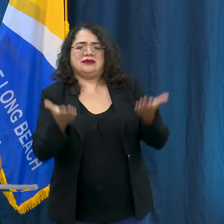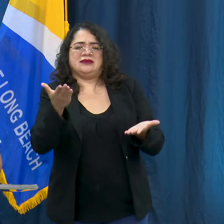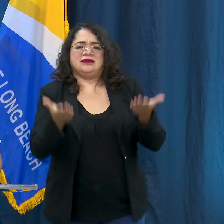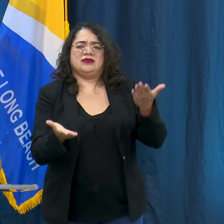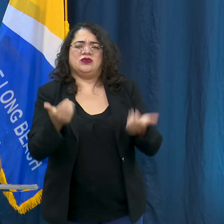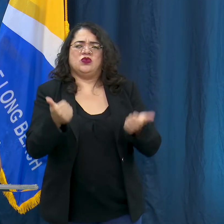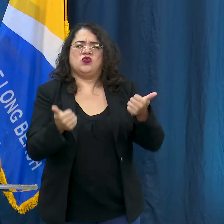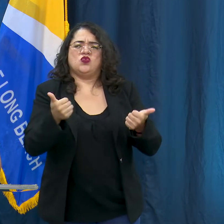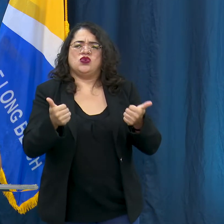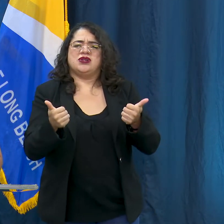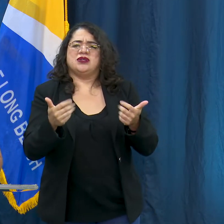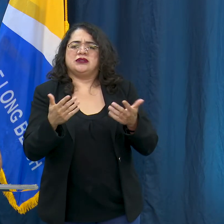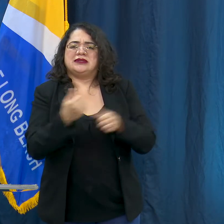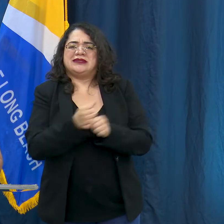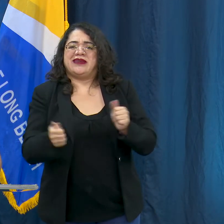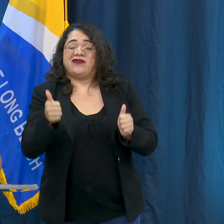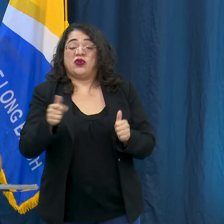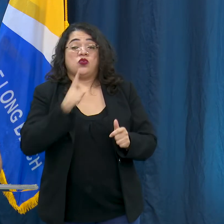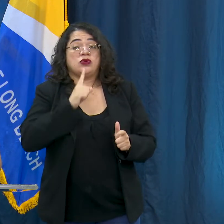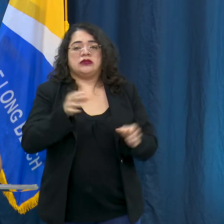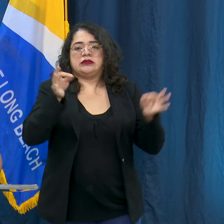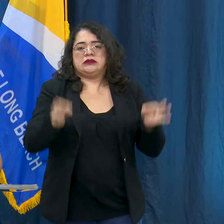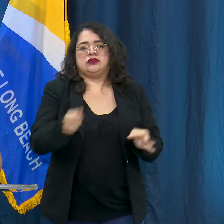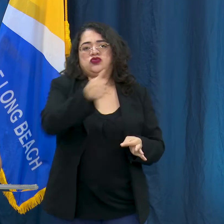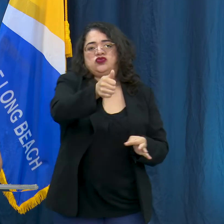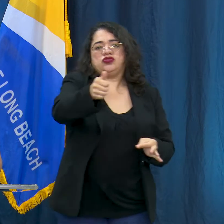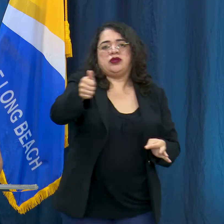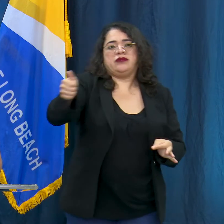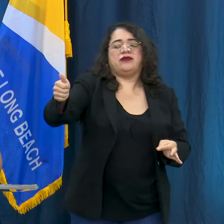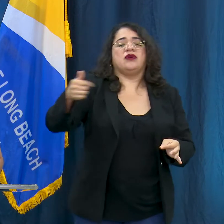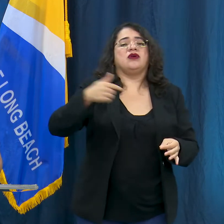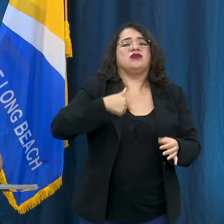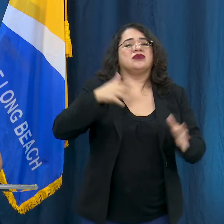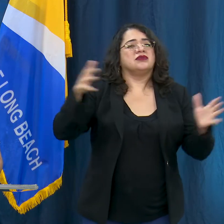ooh he mows k on que estamos reverie endows negocios en presses y lugar es